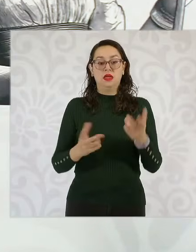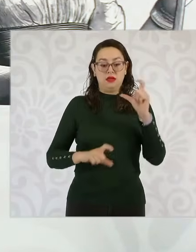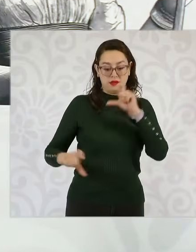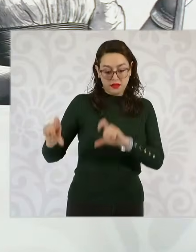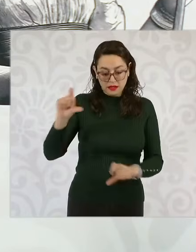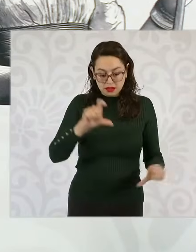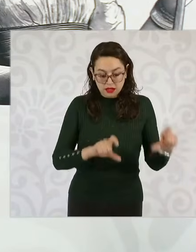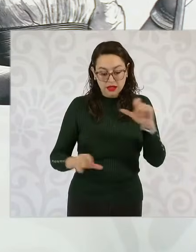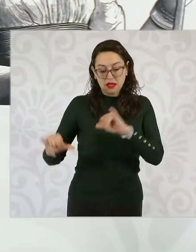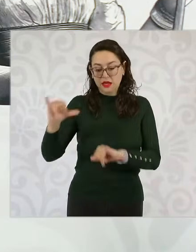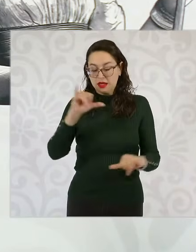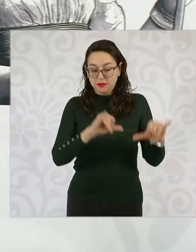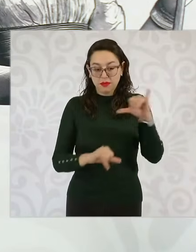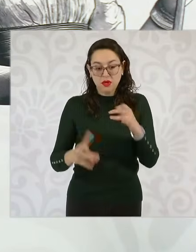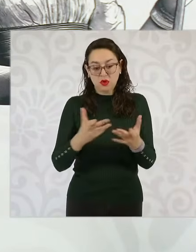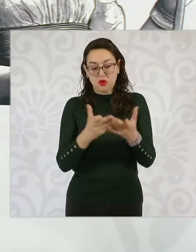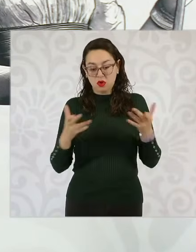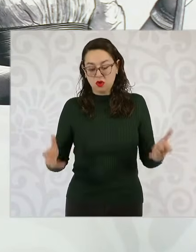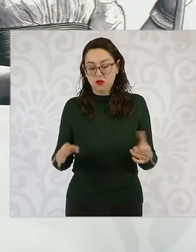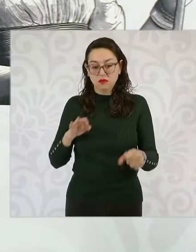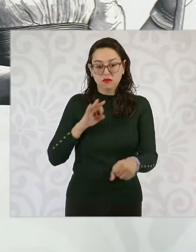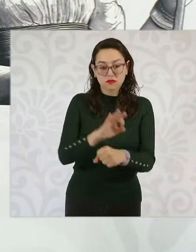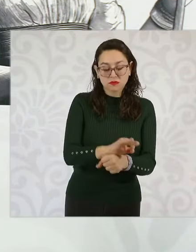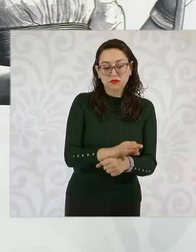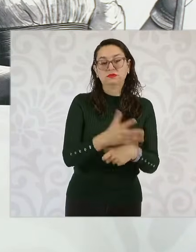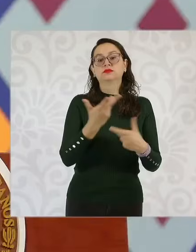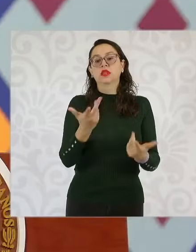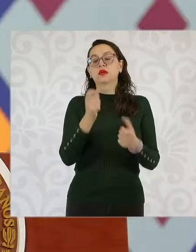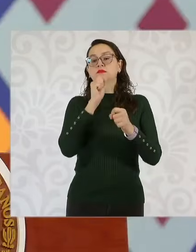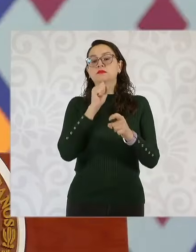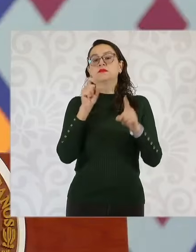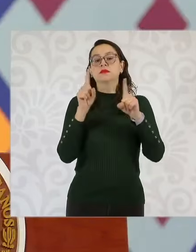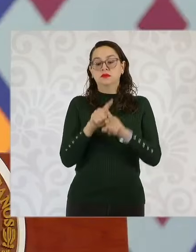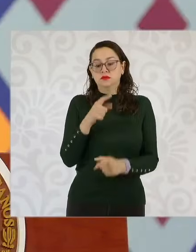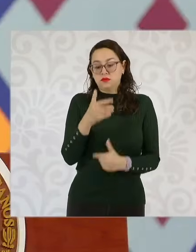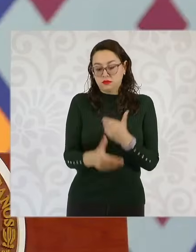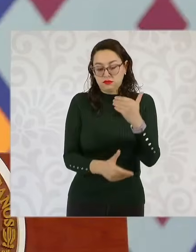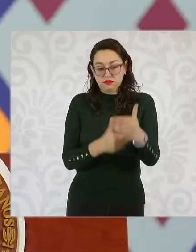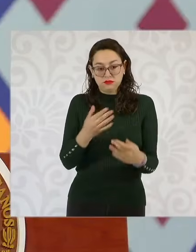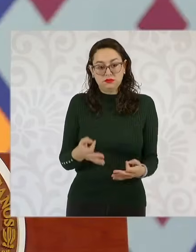un proceso logístico seguro y eficiente y la generación cada vez mayor de energía